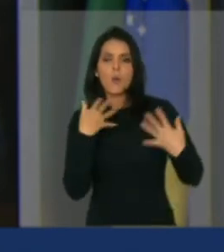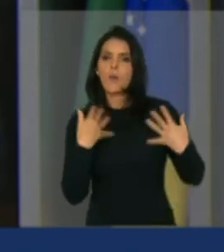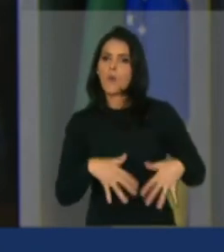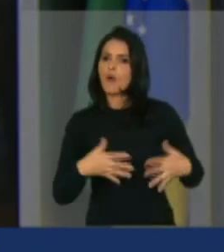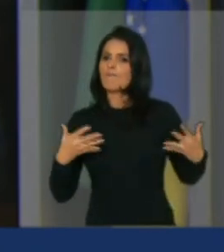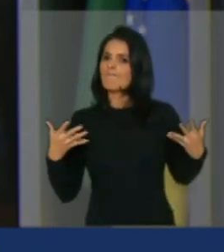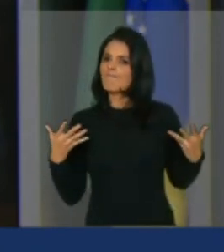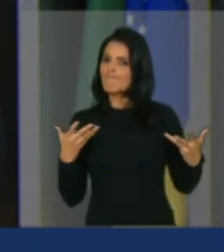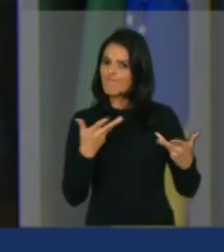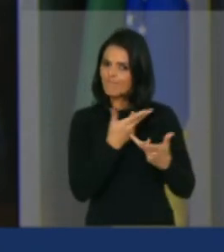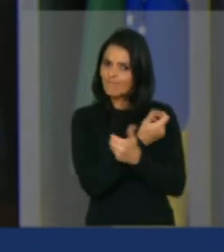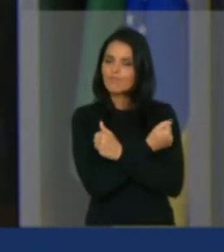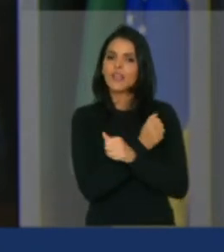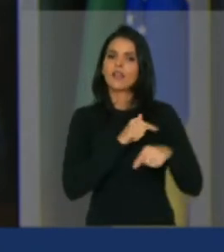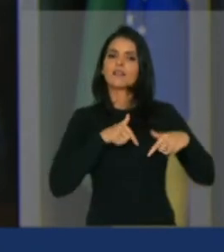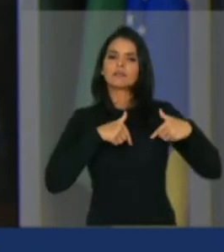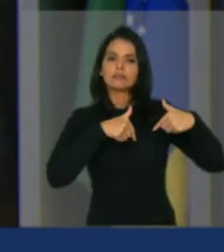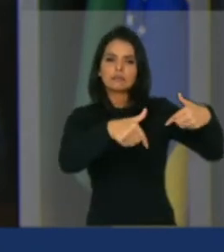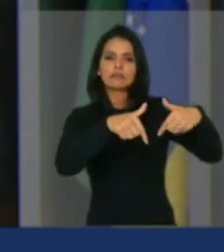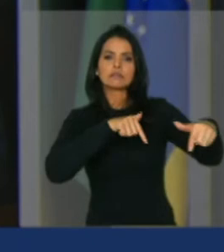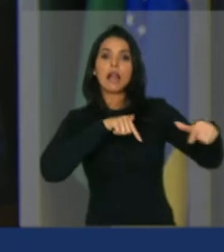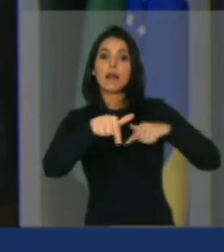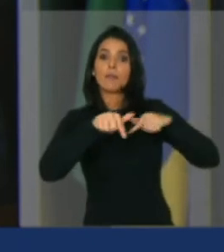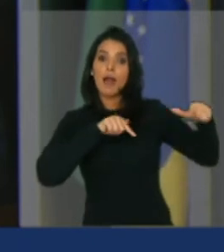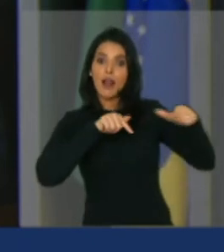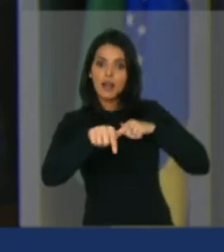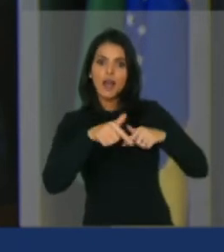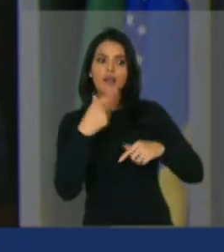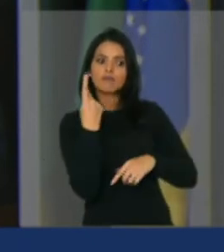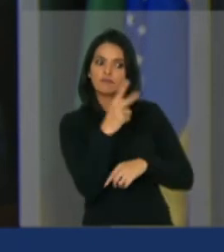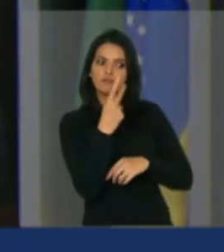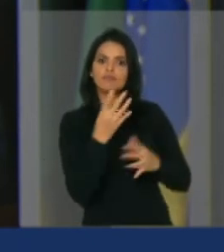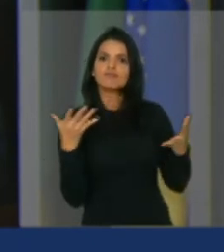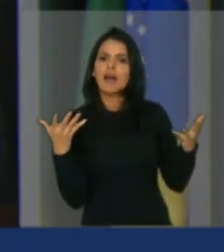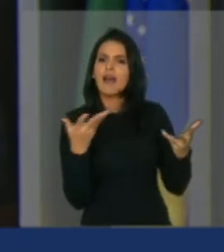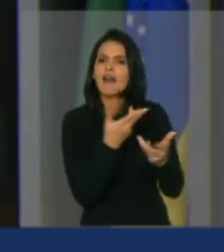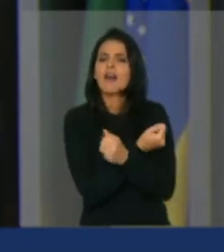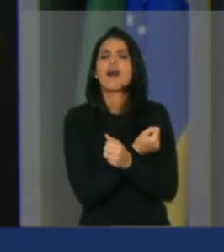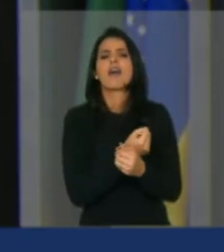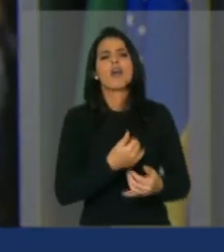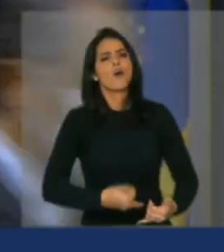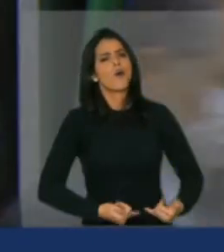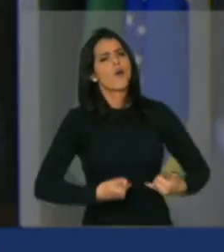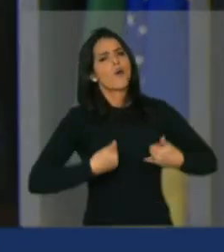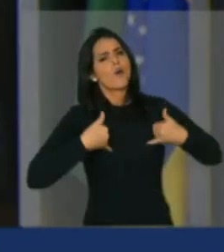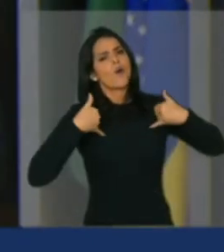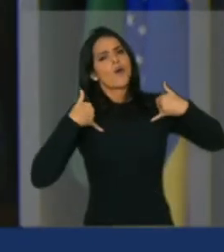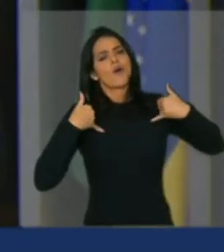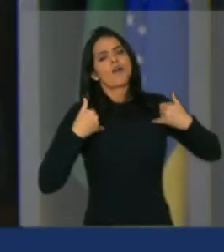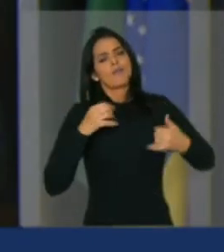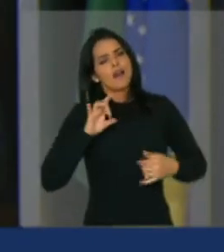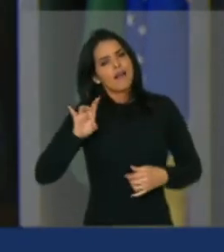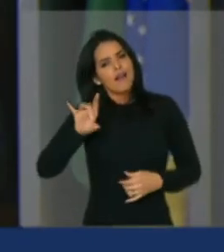COM ÊXITO A SUA MISSÃO CONSTITUCIONAL, E ISSO DEVE SER MOTIVO DE ORGULHO PARA CADA UM DE NÓS. É PRECISO QUE O CIDADÃO QUE NOS